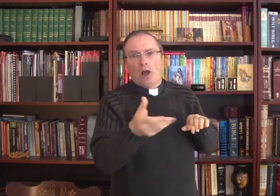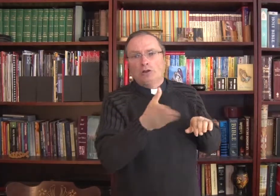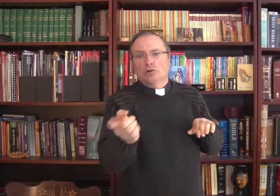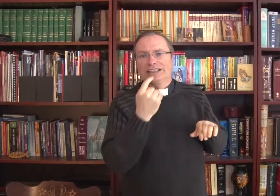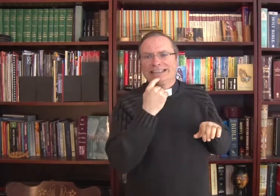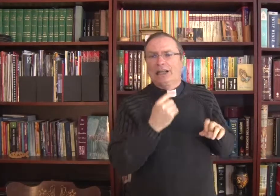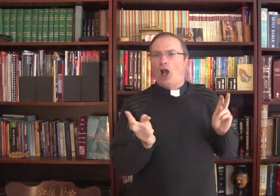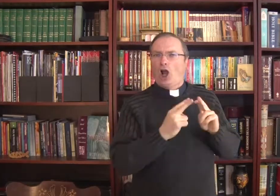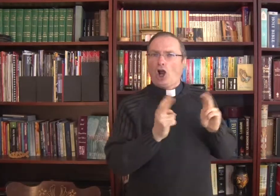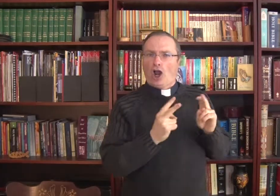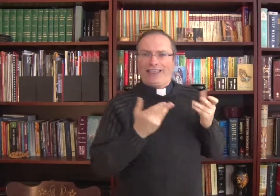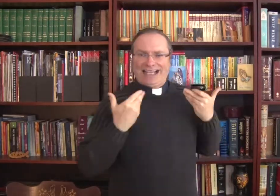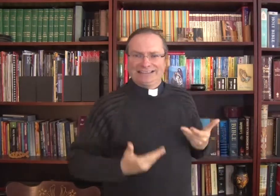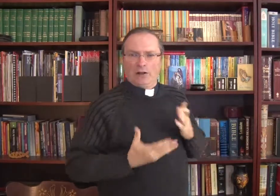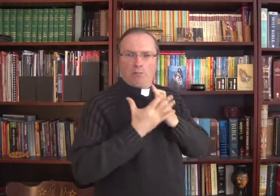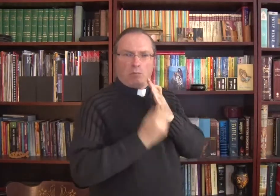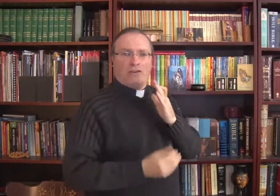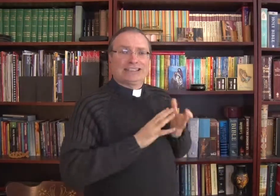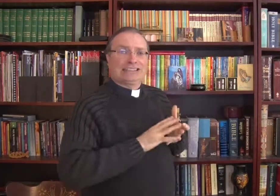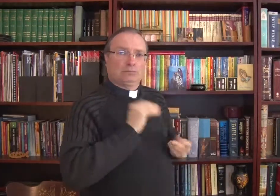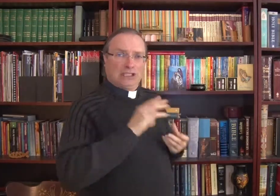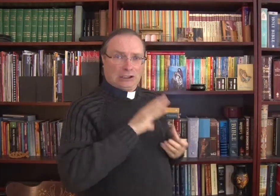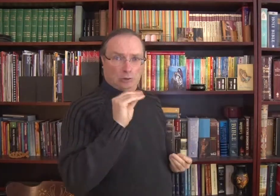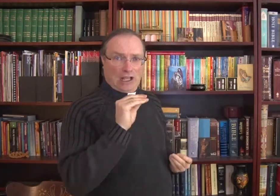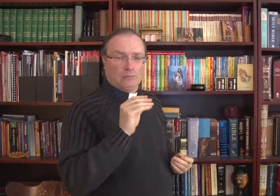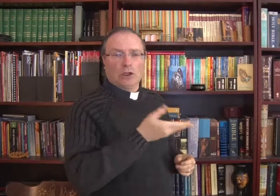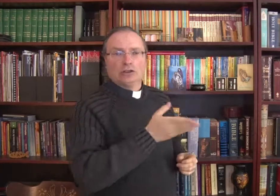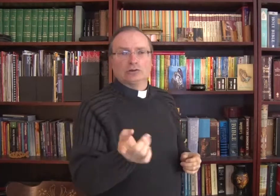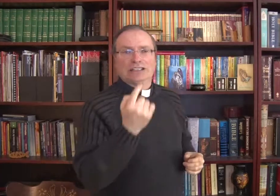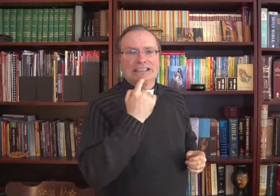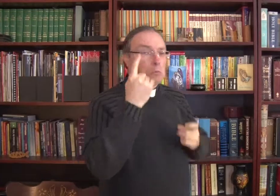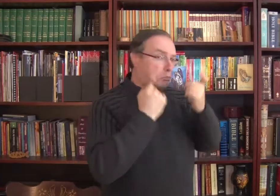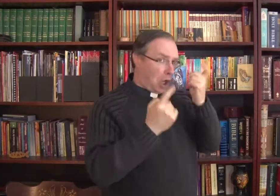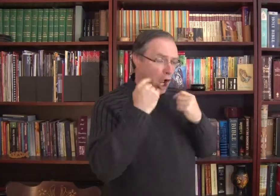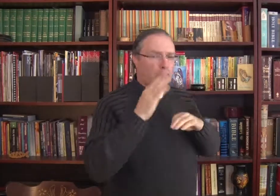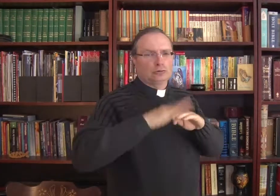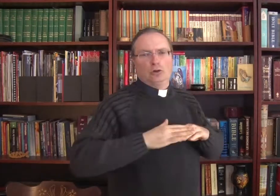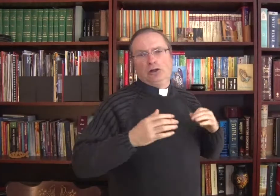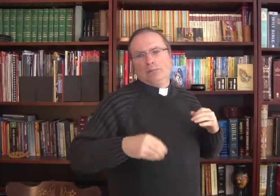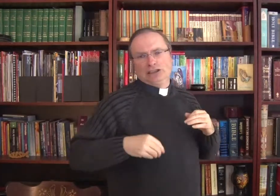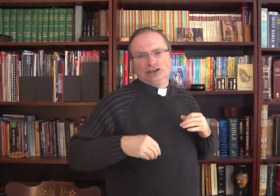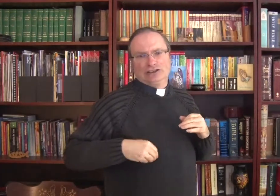ceux qui reconnaissent leurs pauvretés spirituelles, ceux qui pleurent sur le péché